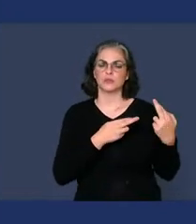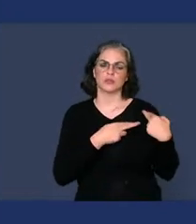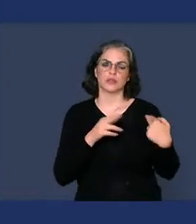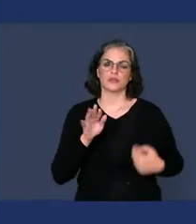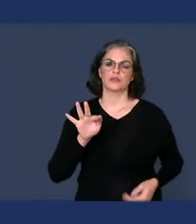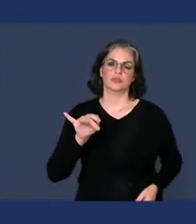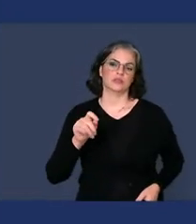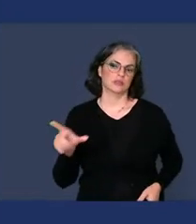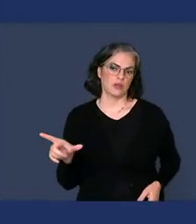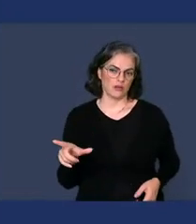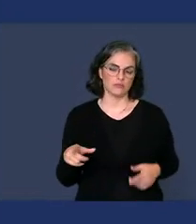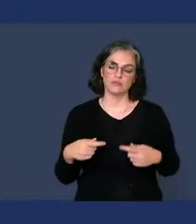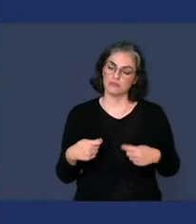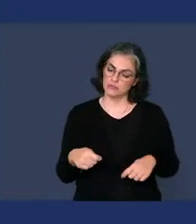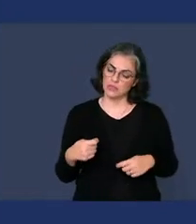LEI DE RESPONSABILIDADE FISCAL E PRECISAMOS PRIORIZAR A